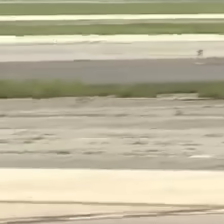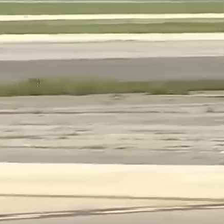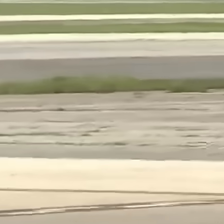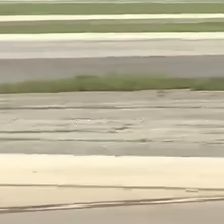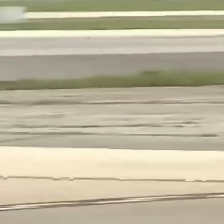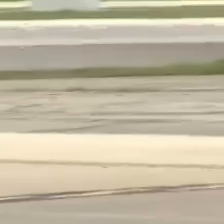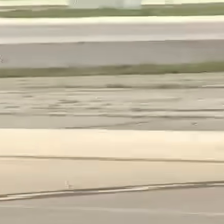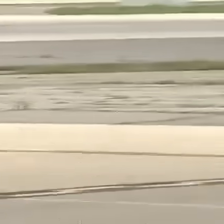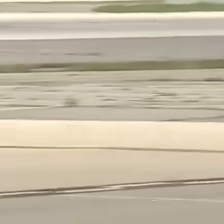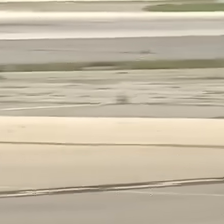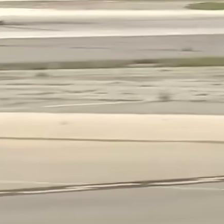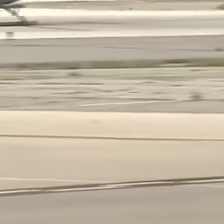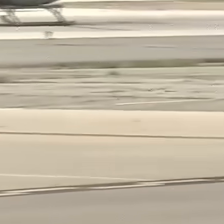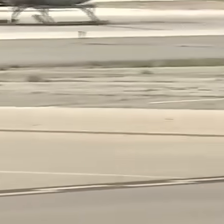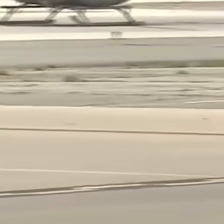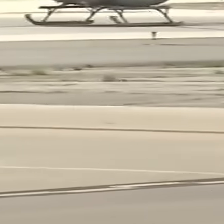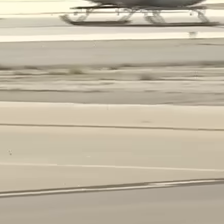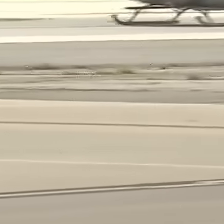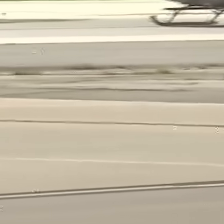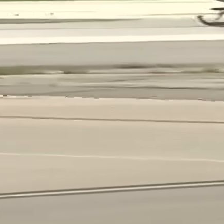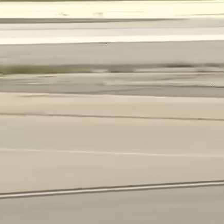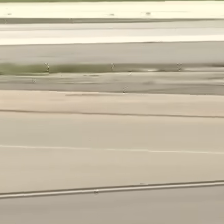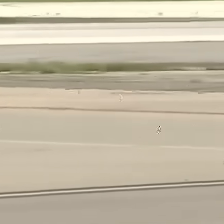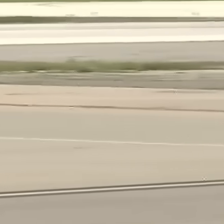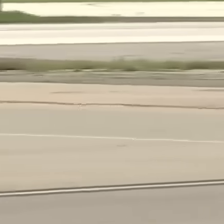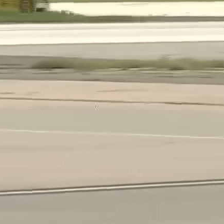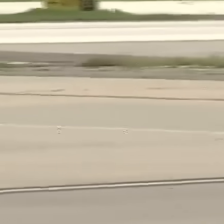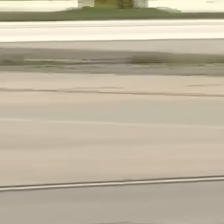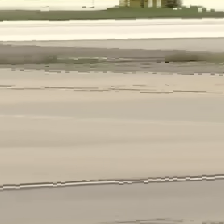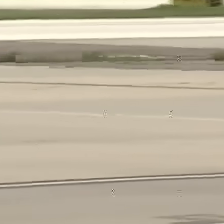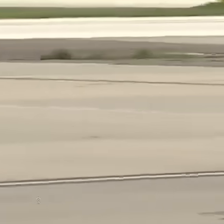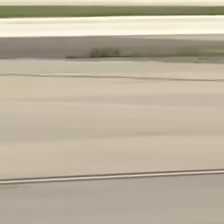aeropuerto tenga la autorización de inicio de operaciones, debe de contar con un programa